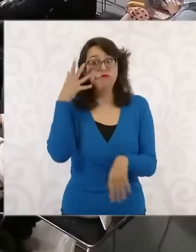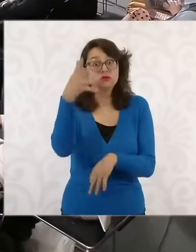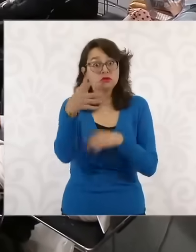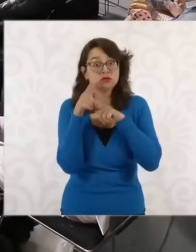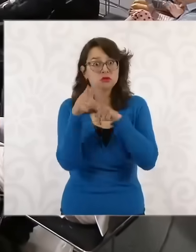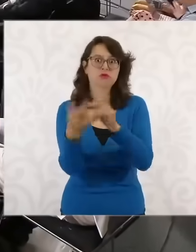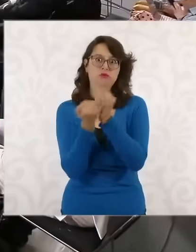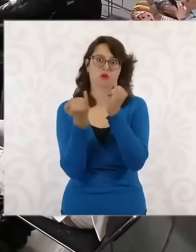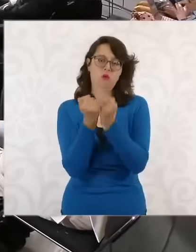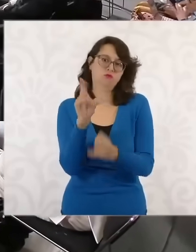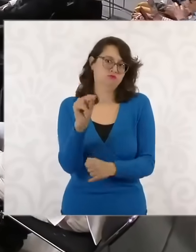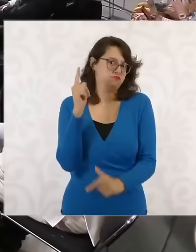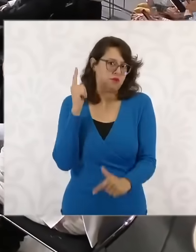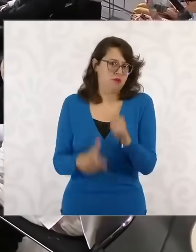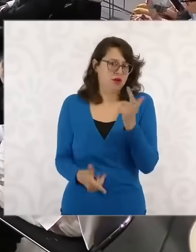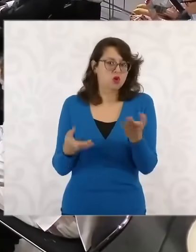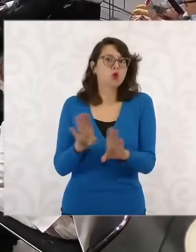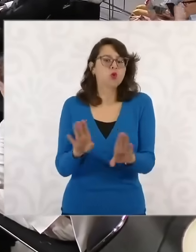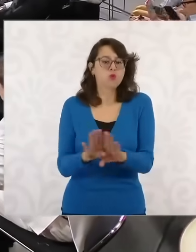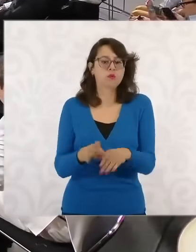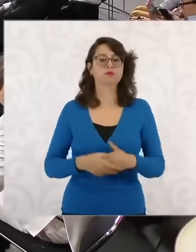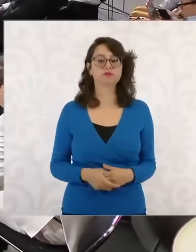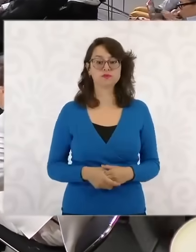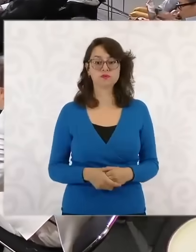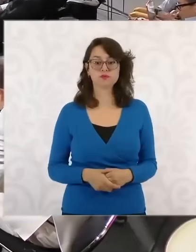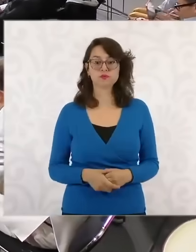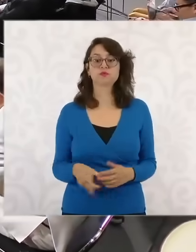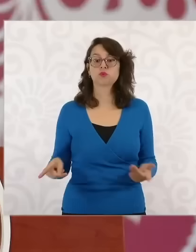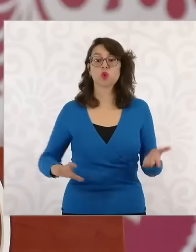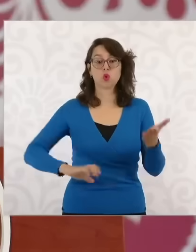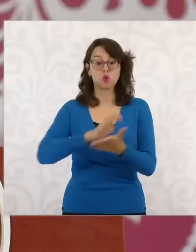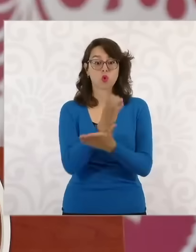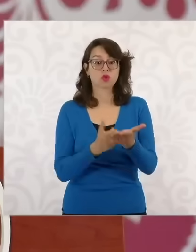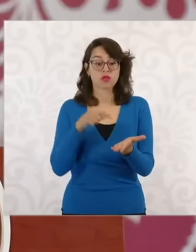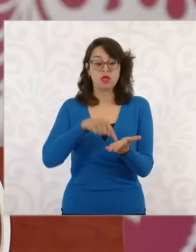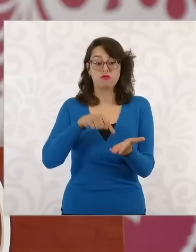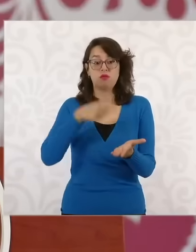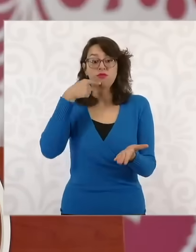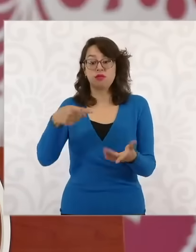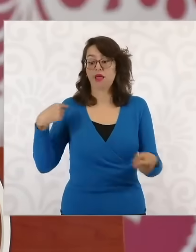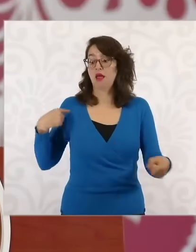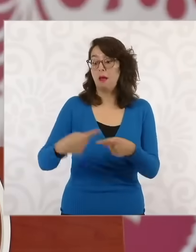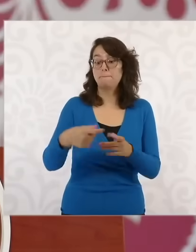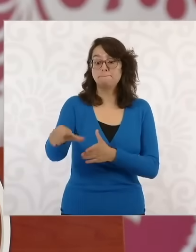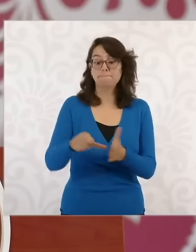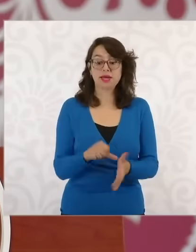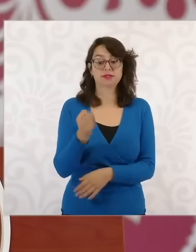tienen hasta este mes para cumplir. Eso es lo que dice el contrato. Se dan plazos,